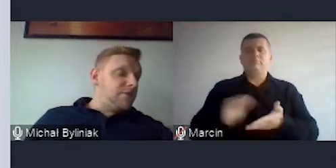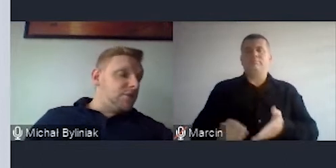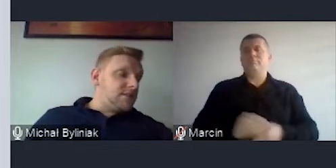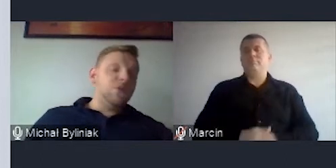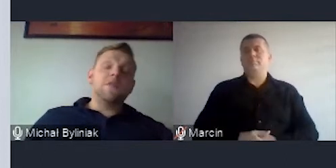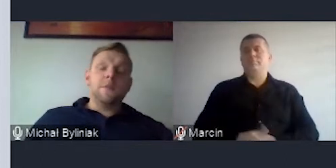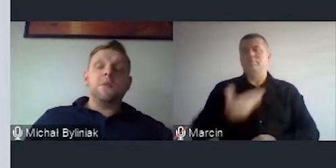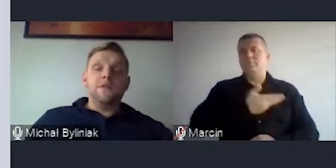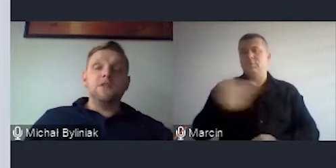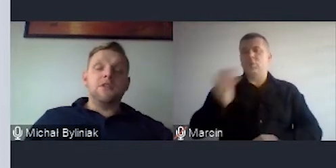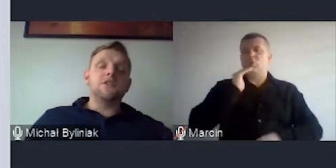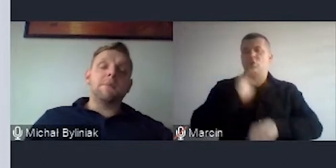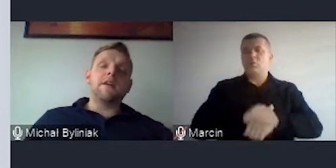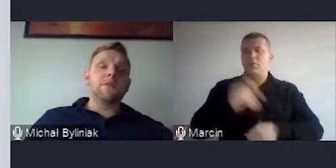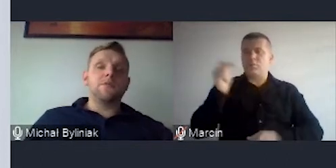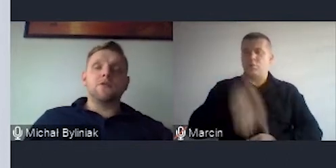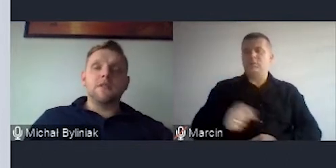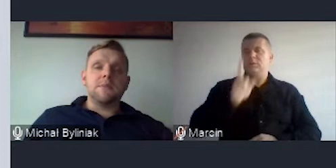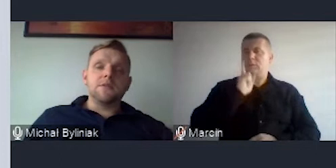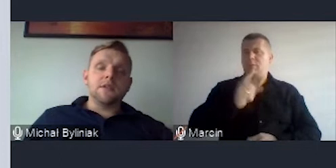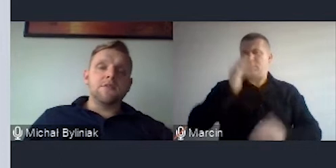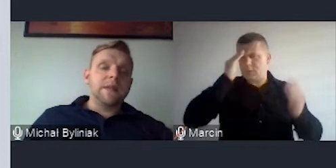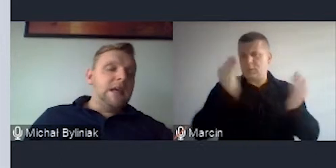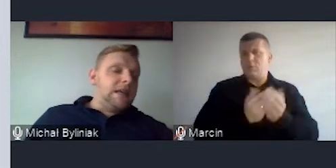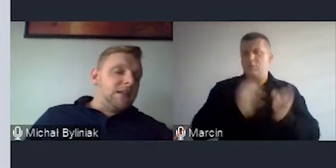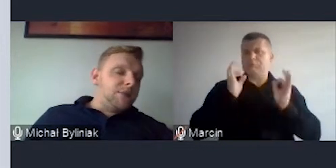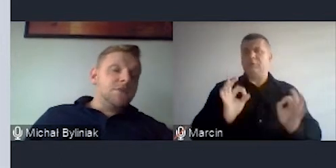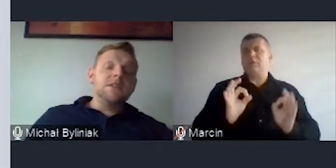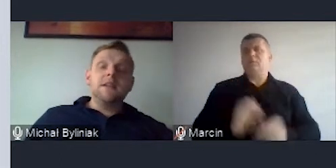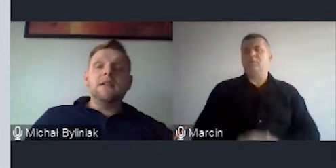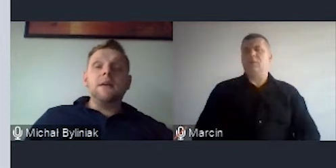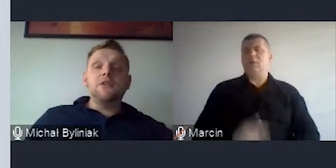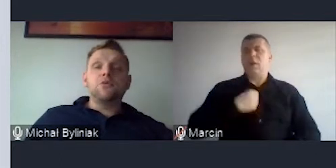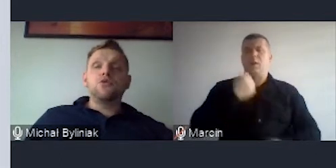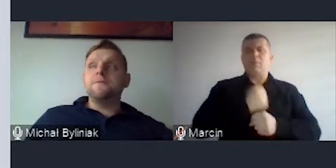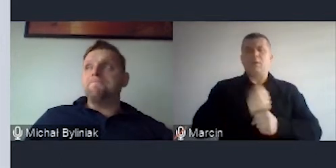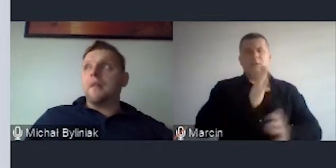Państwo z tymi umowami powinniście się naprawdę poważnie zapoznać. Kiedy pracuj e z klientami,